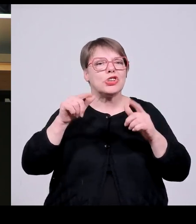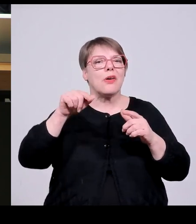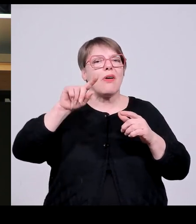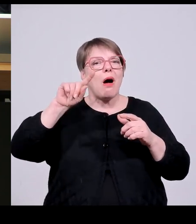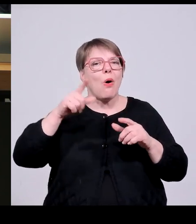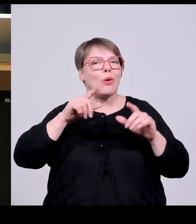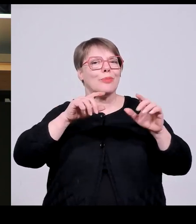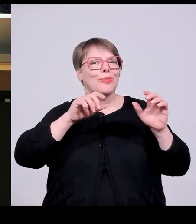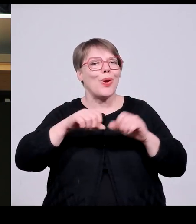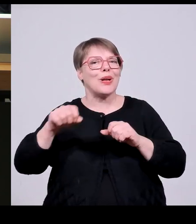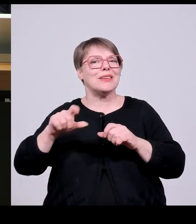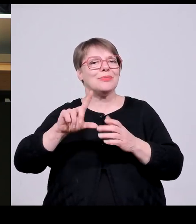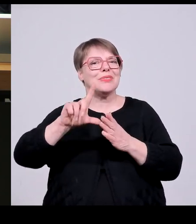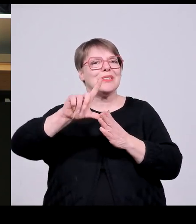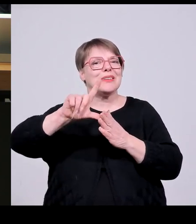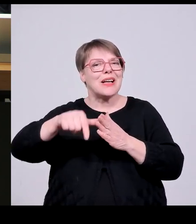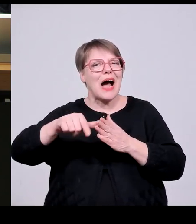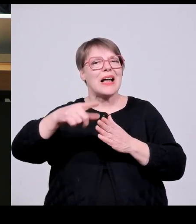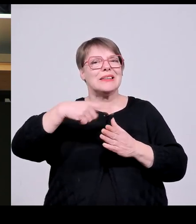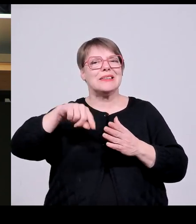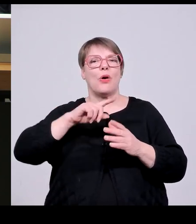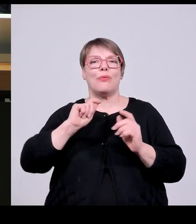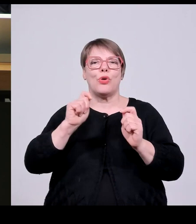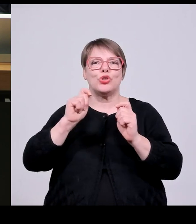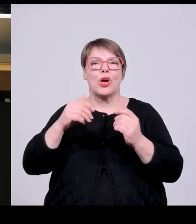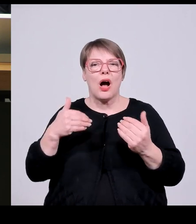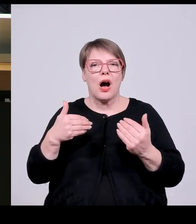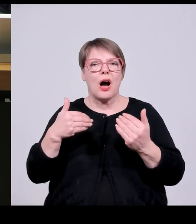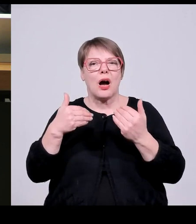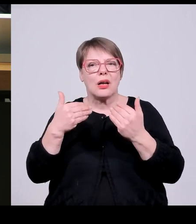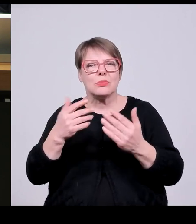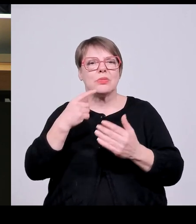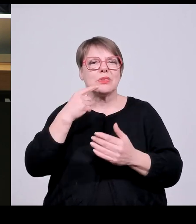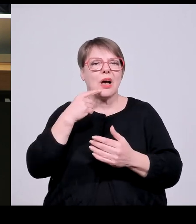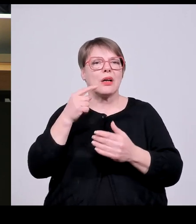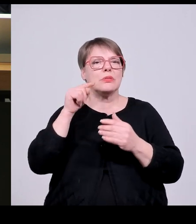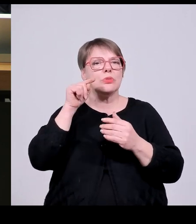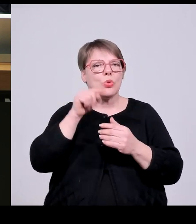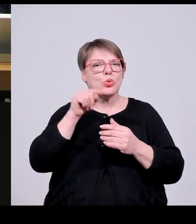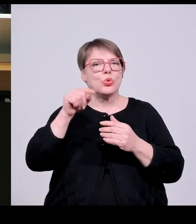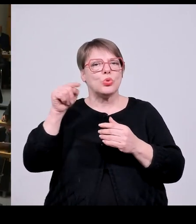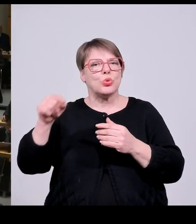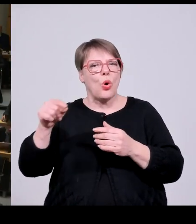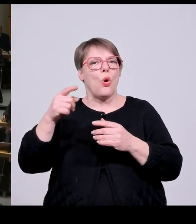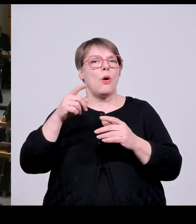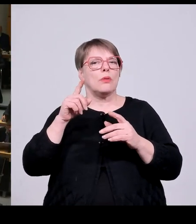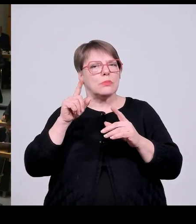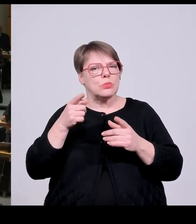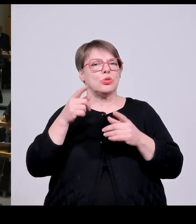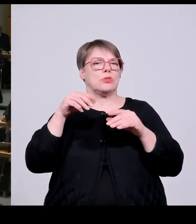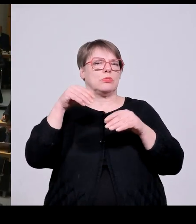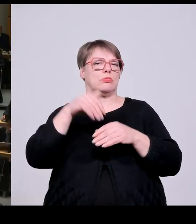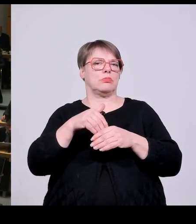Es wird pragmatische Lösung brauchen, damit wir auch weiterhin Neubau finanzieren können. Auch bei städtischen Gesellschaften: Da kommen wir nicht dran vorbei.